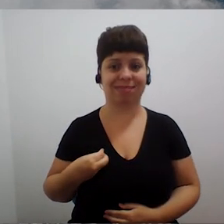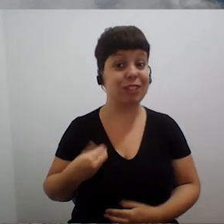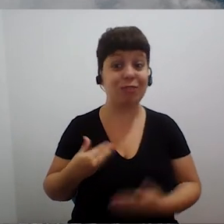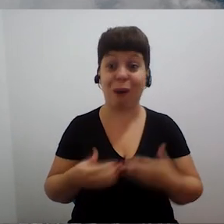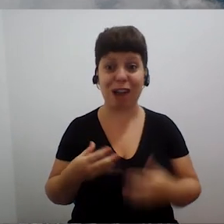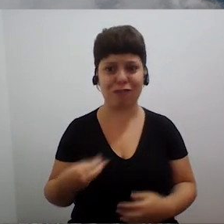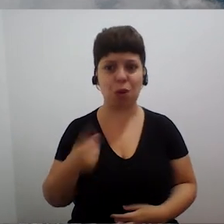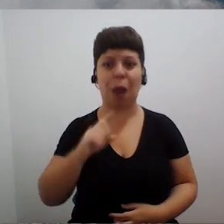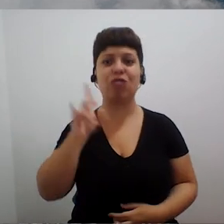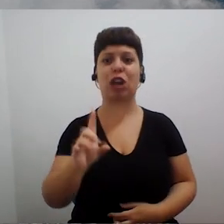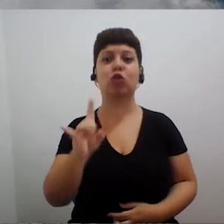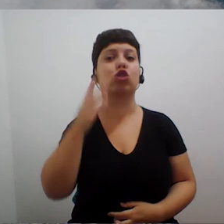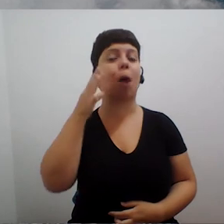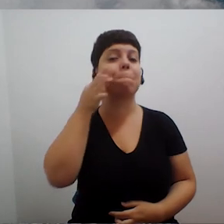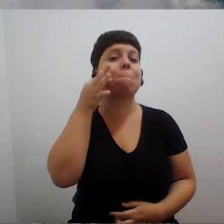é de fundamental importância.